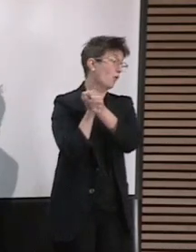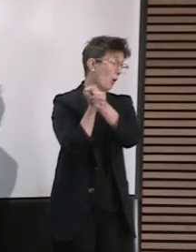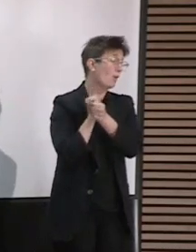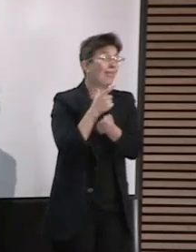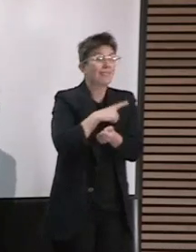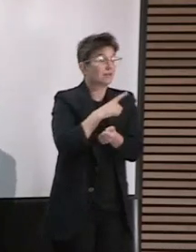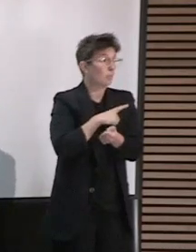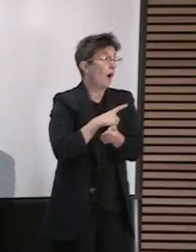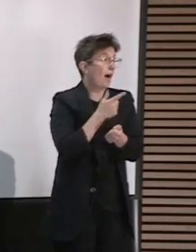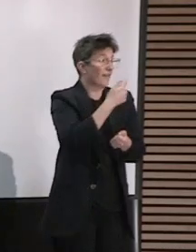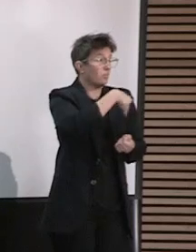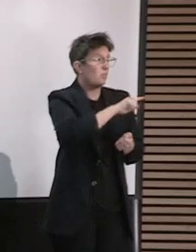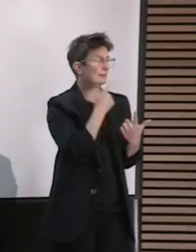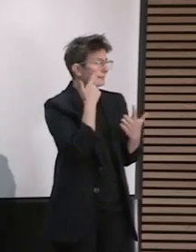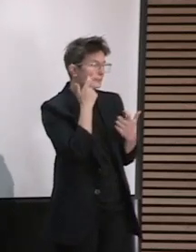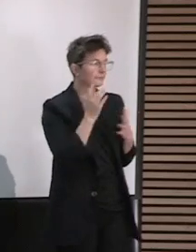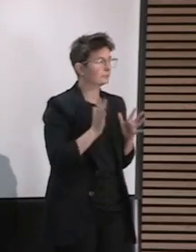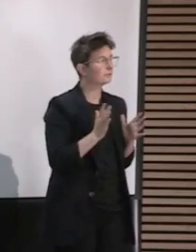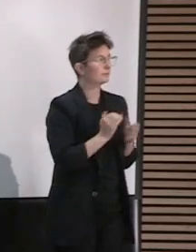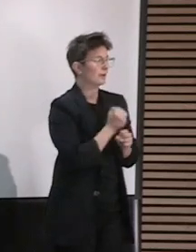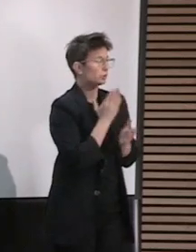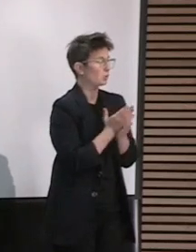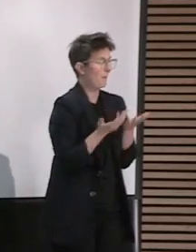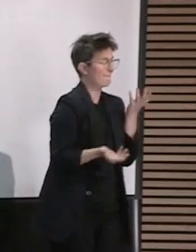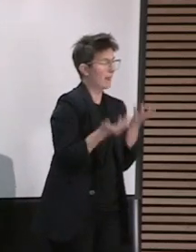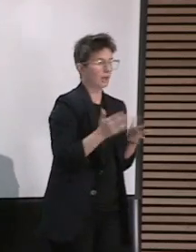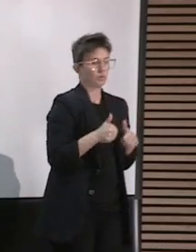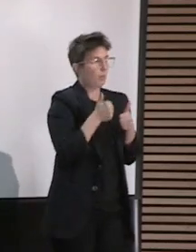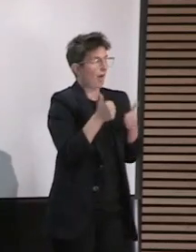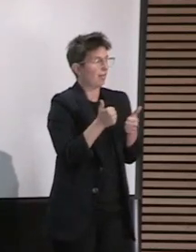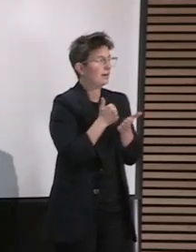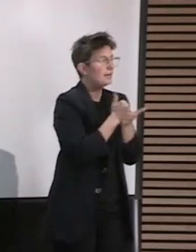o te tautoko ka tukuna he taara mo te tono nama mo te